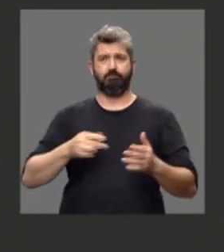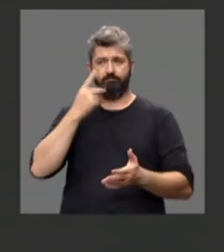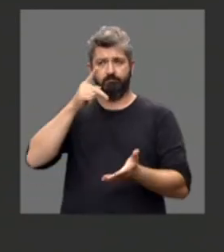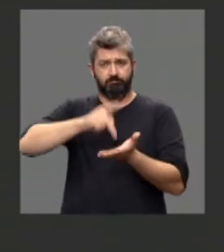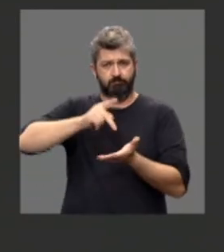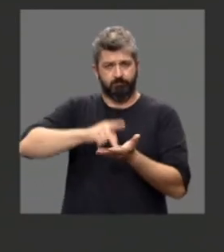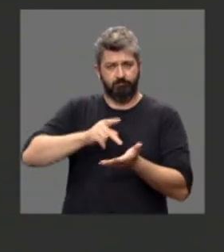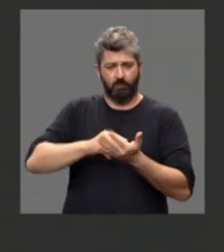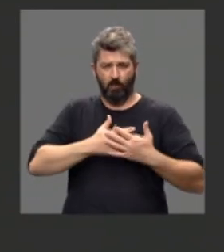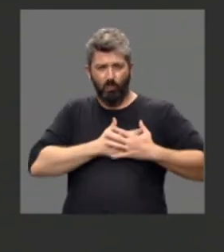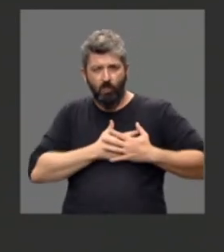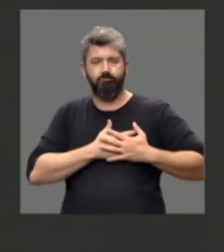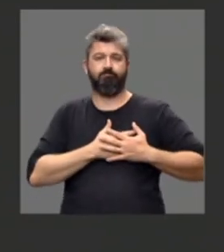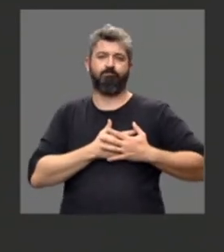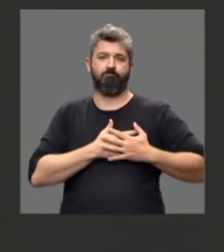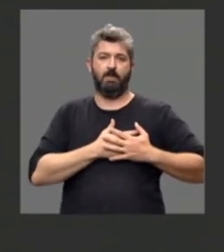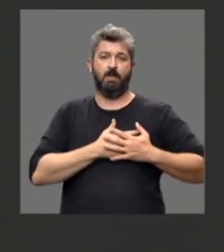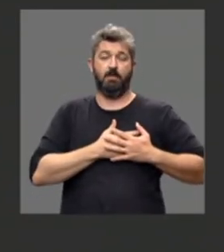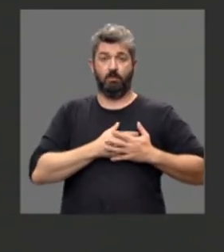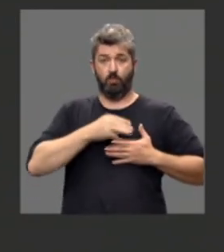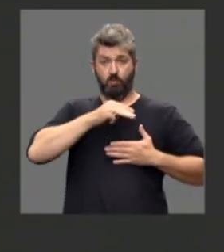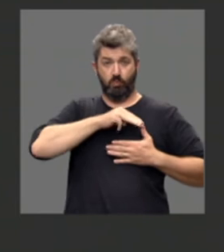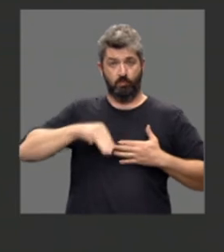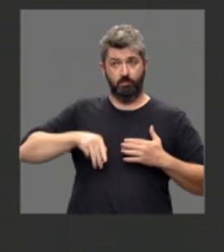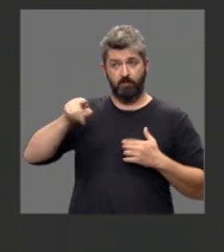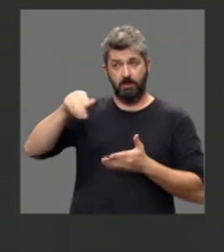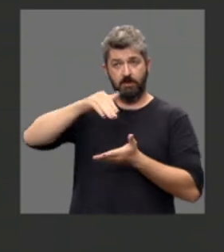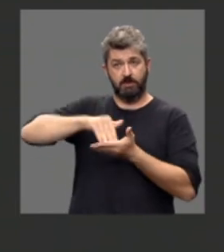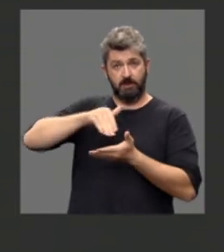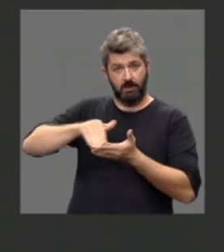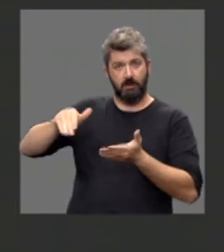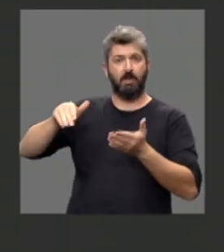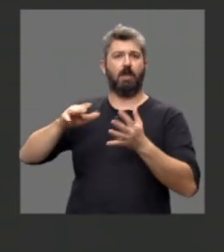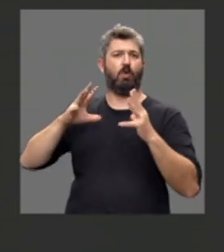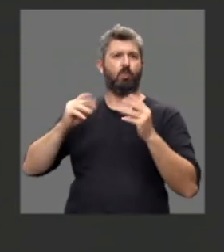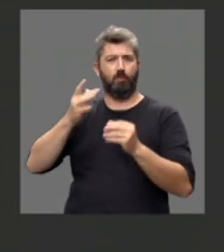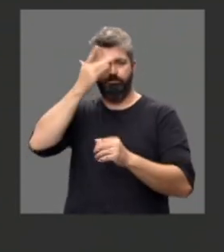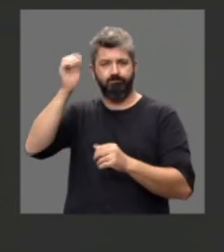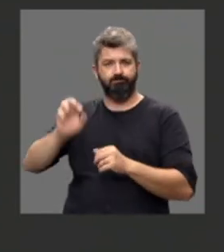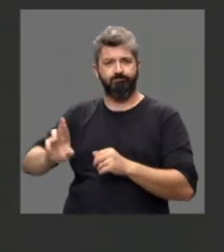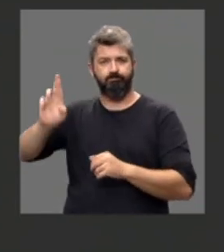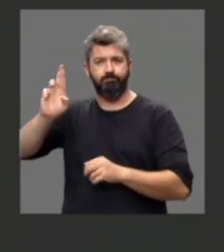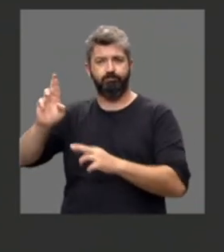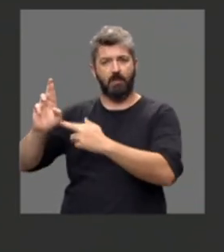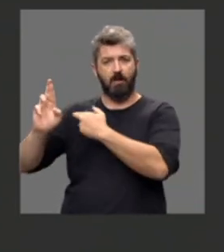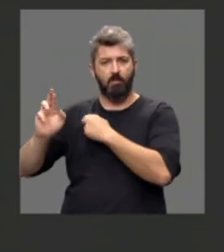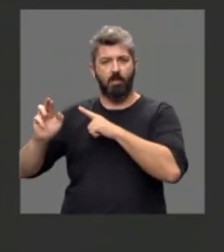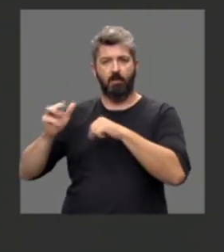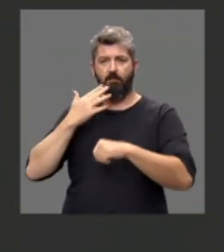[DEPUTADO]: SENHOR PRESIDENTE. E APROVEITAR ESSE... ESSE POUCO TEMPO QUE A GENTE TEM AQUI SÓ PARA... PARA FALAR COMO PRESIDENTE DA FRENTE PARLAMENTAR EM DEFESA